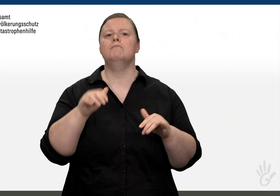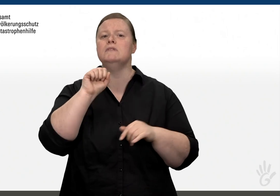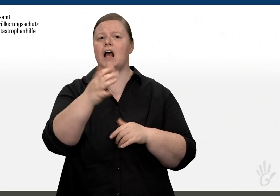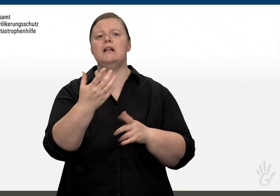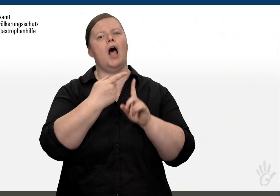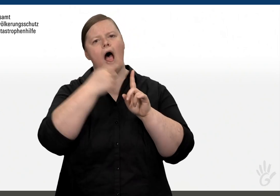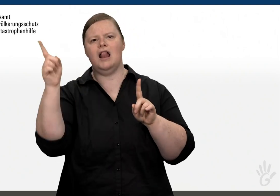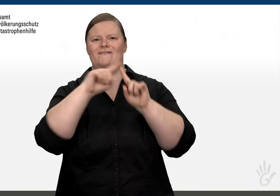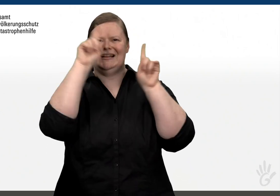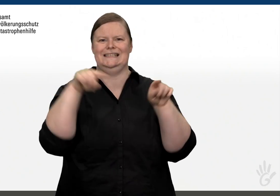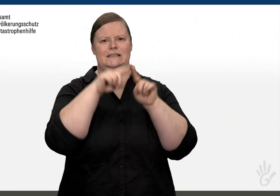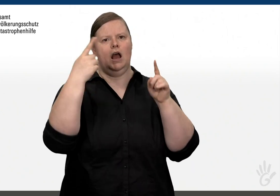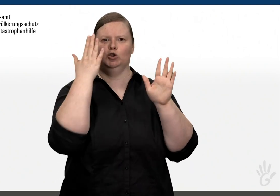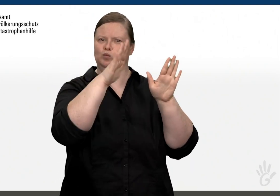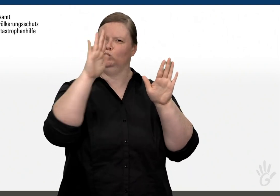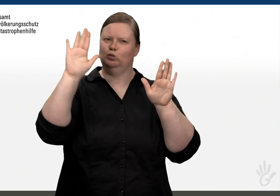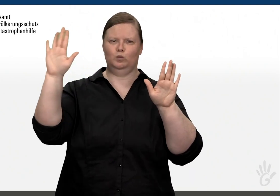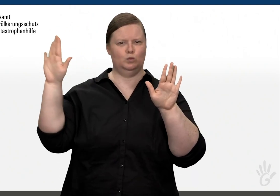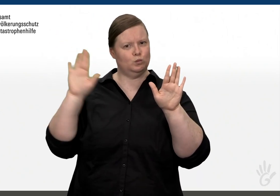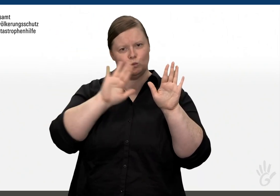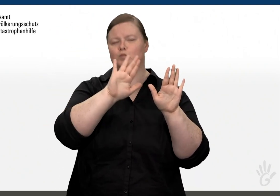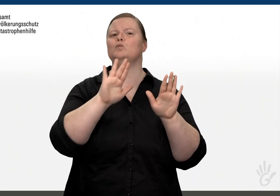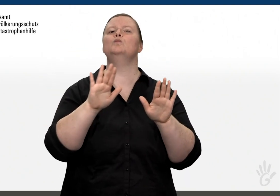Schließen Sie alle Fenster